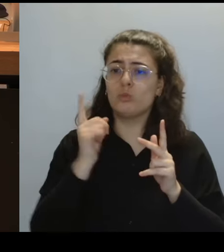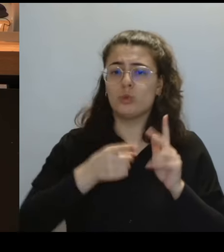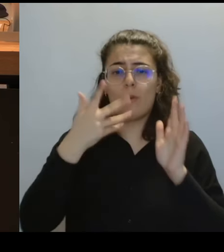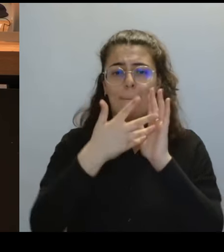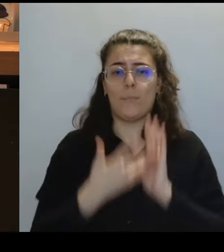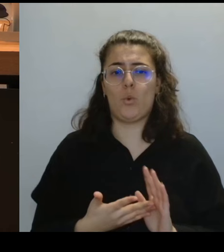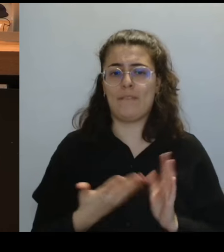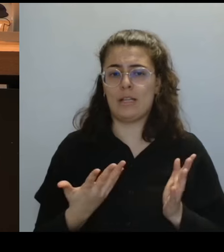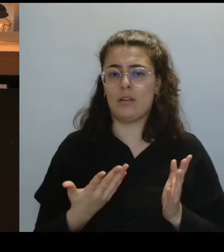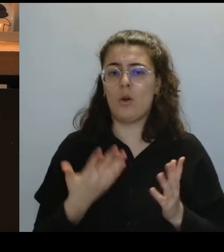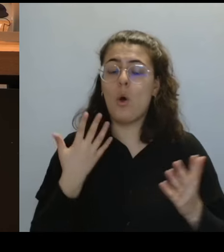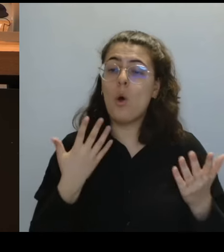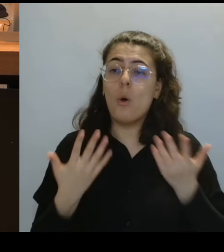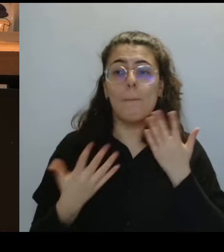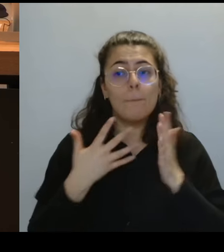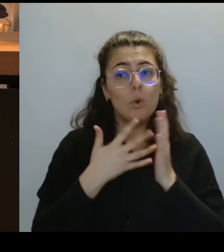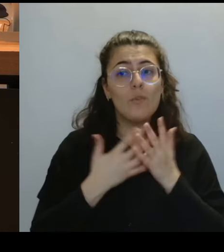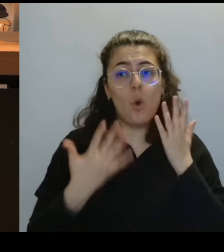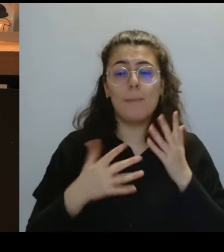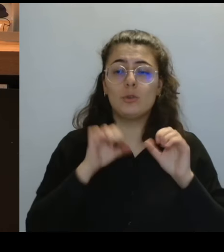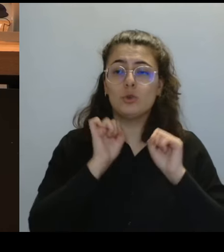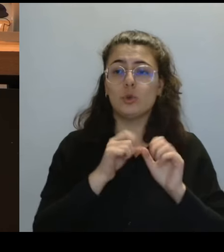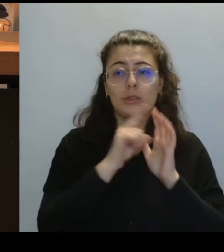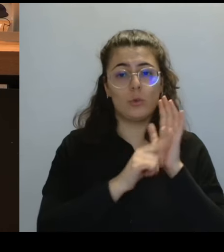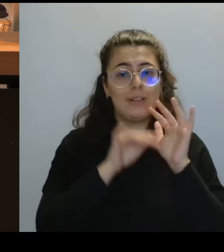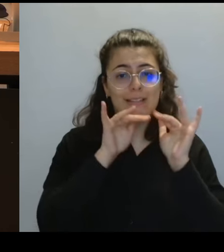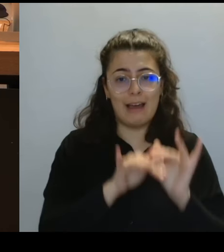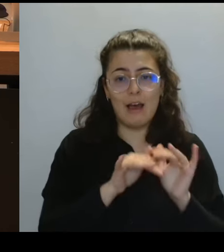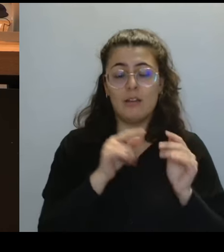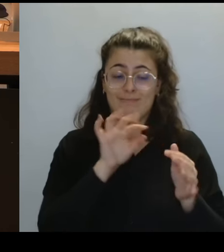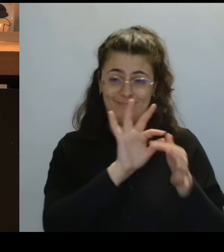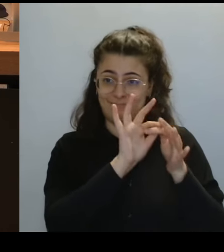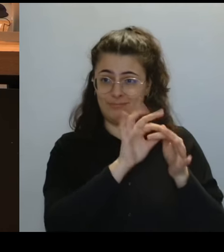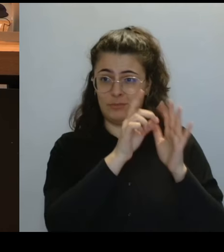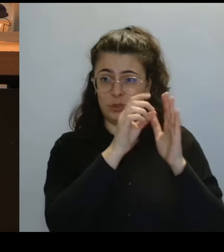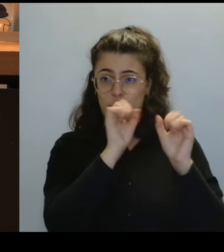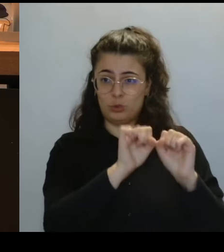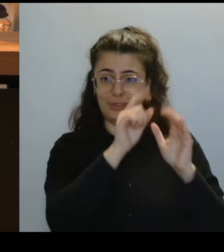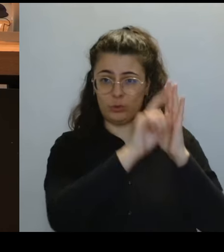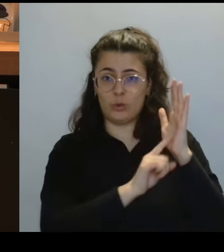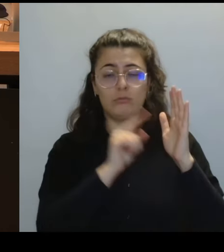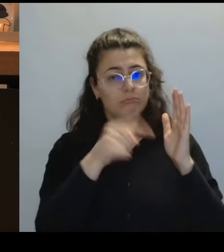vorliegen und anhand dessen wird dann auch entschieden. Das ist der Kern des Asylrechts.